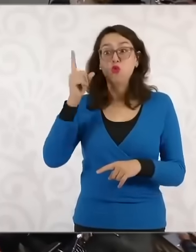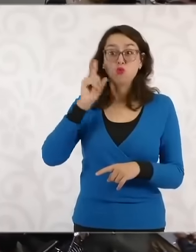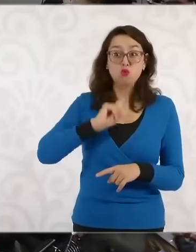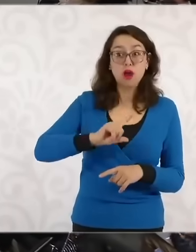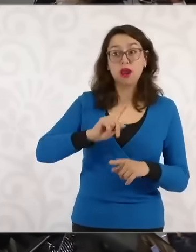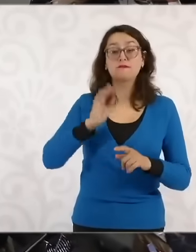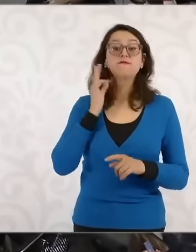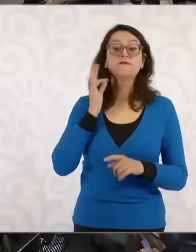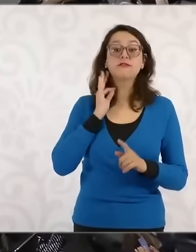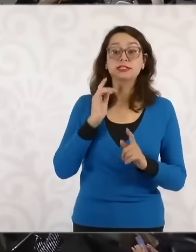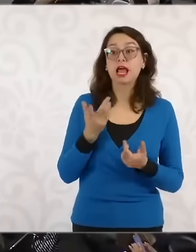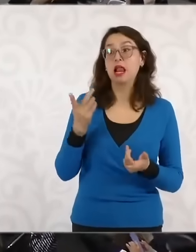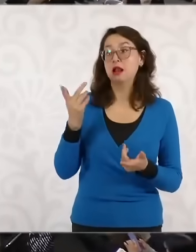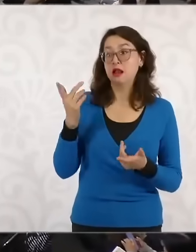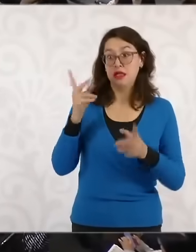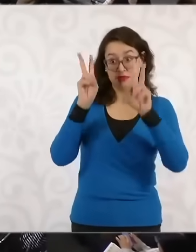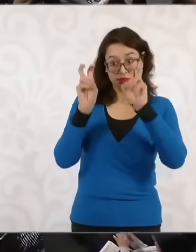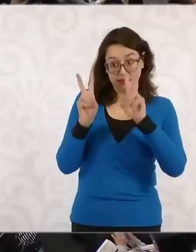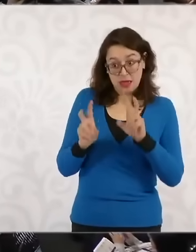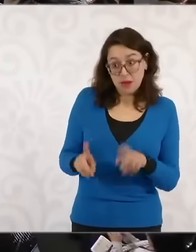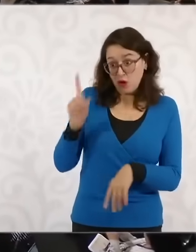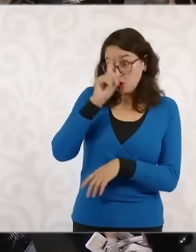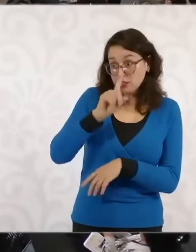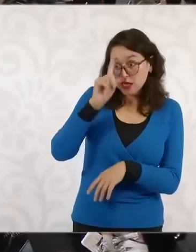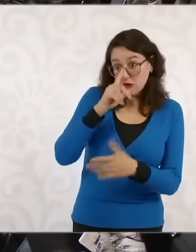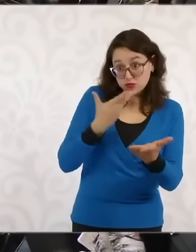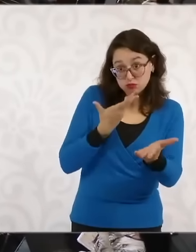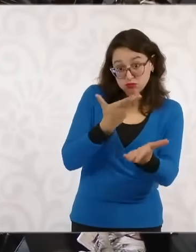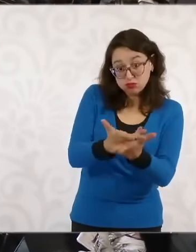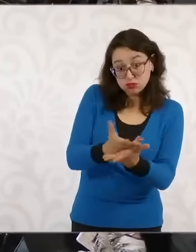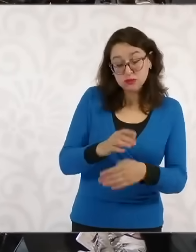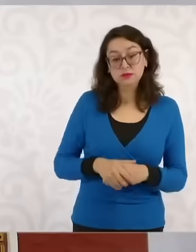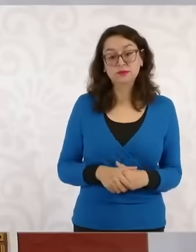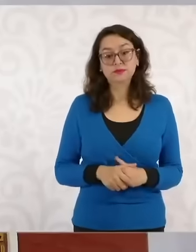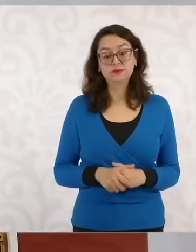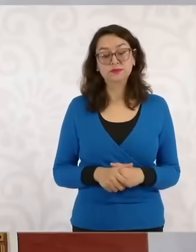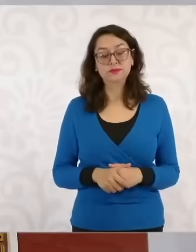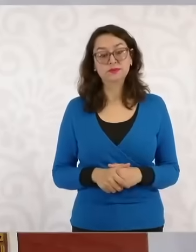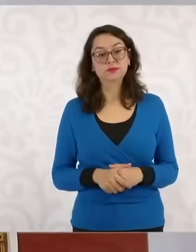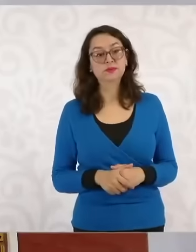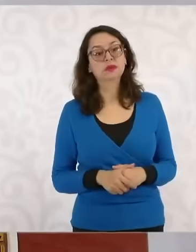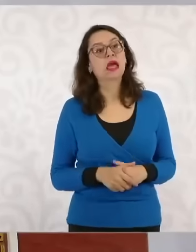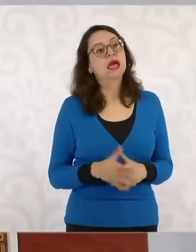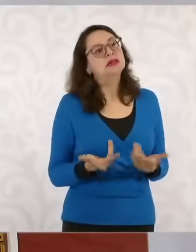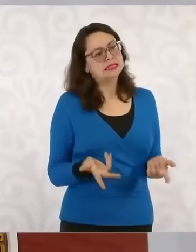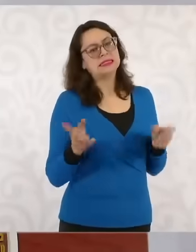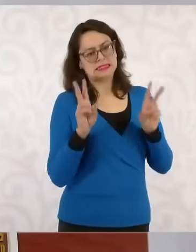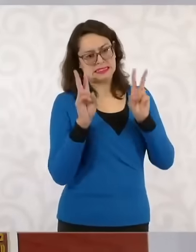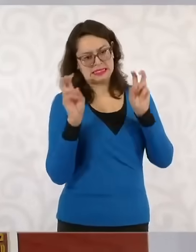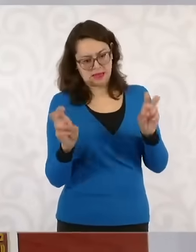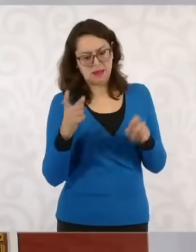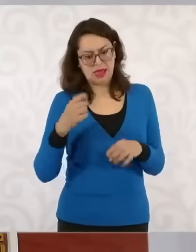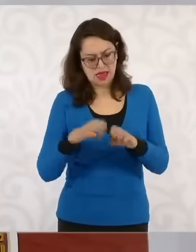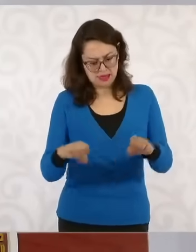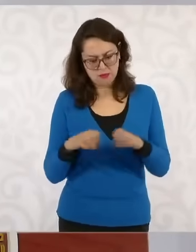temas que se necesita de urgente atención? Pues hay temas que tenemos en el gabinete de seguridad